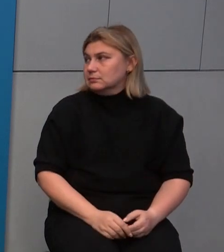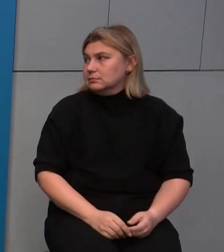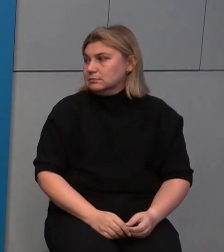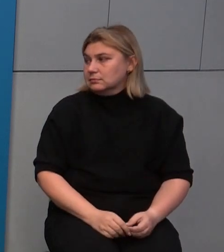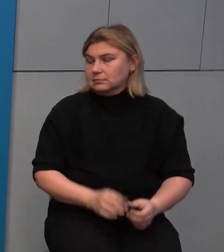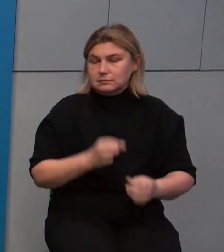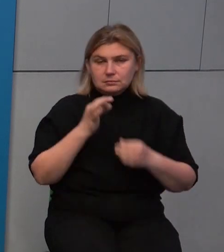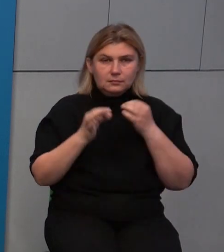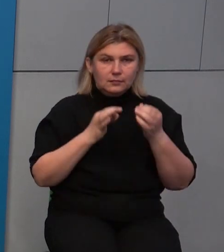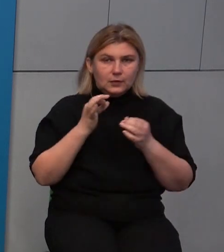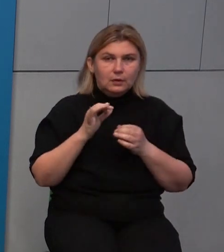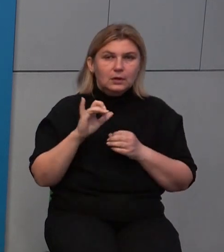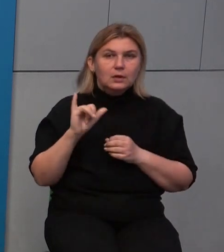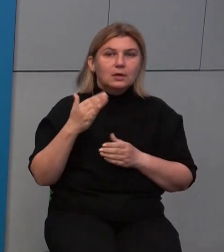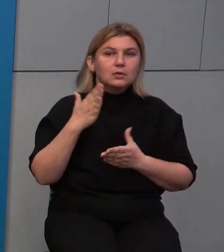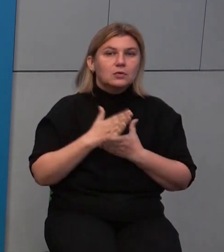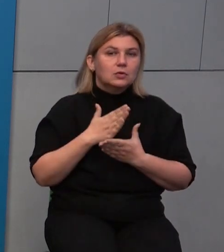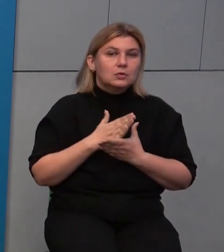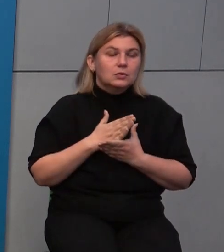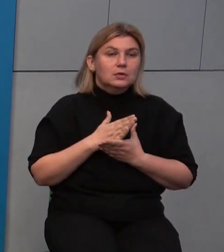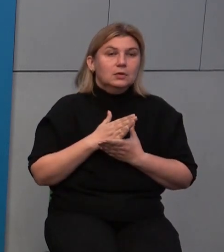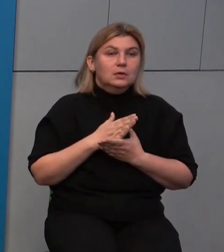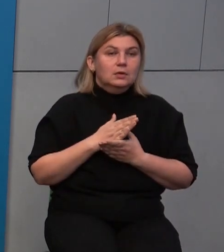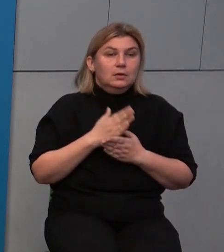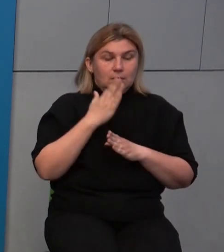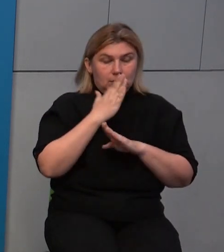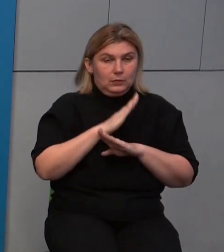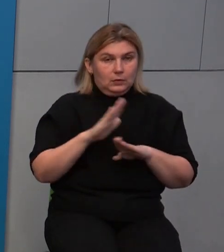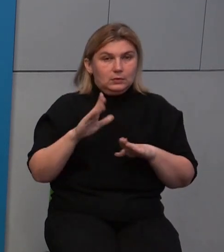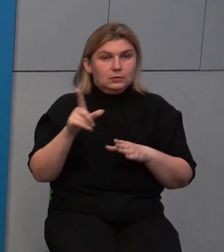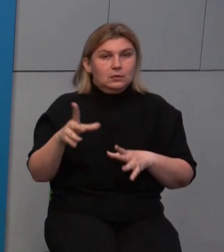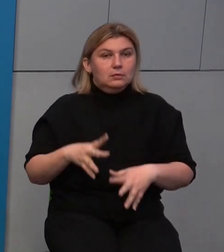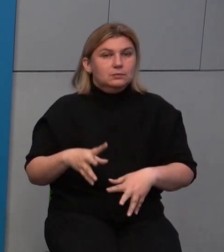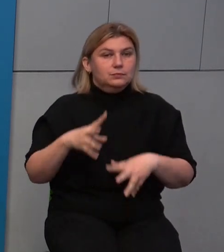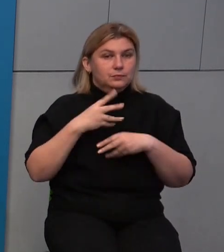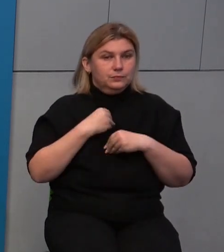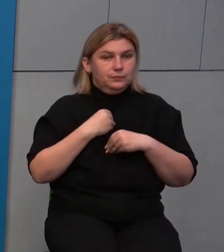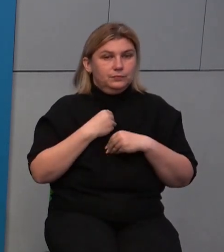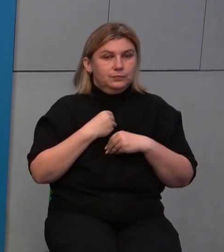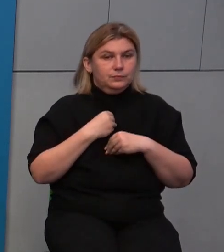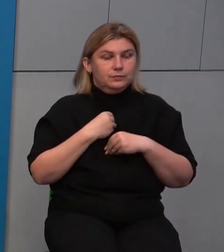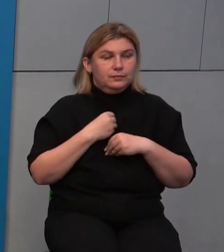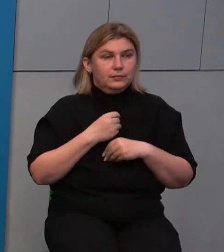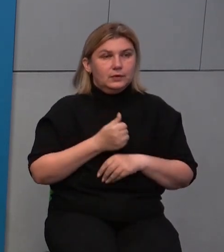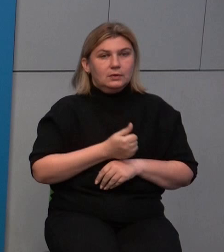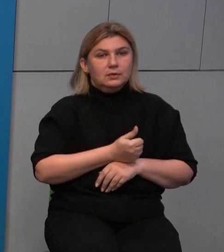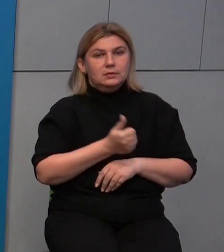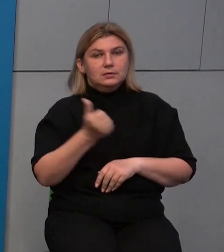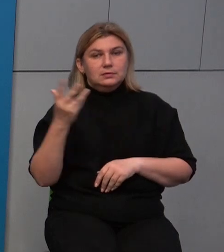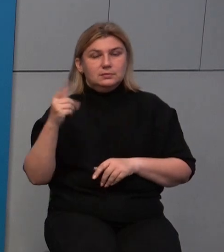A jak ona już została opublikowana, to on dostawał kilkanaście rocznie